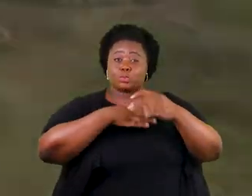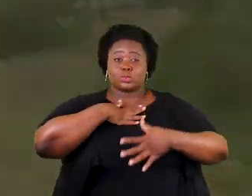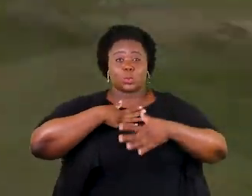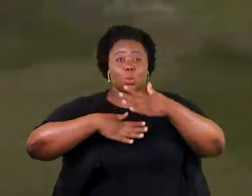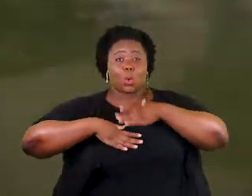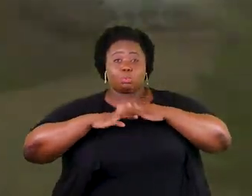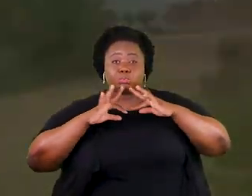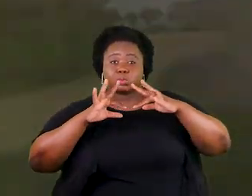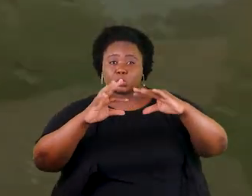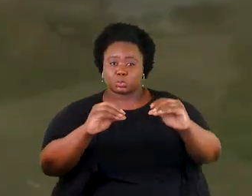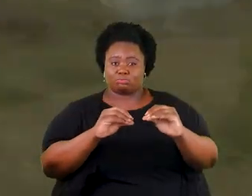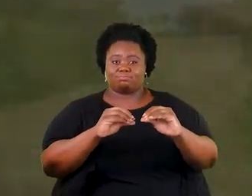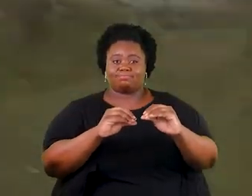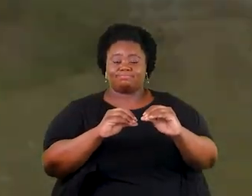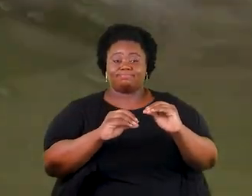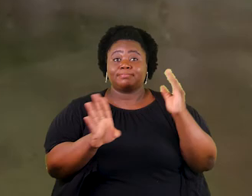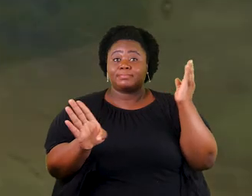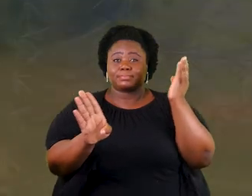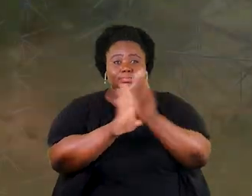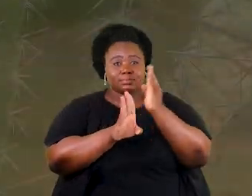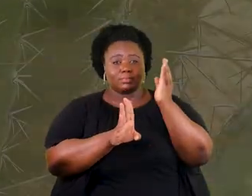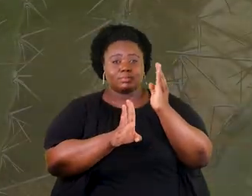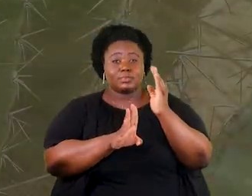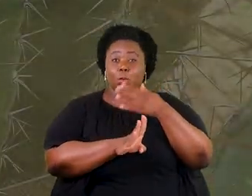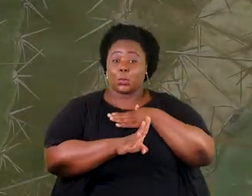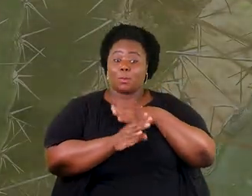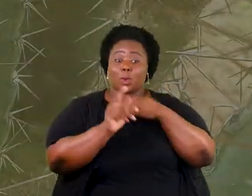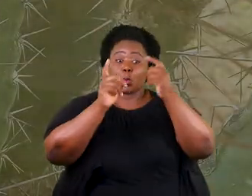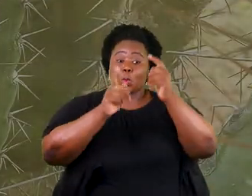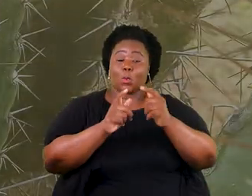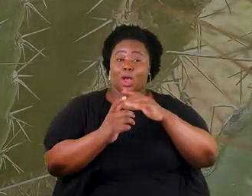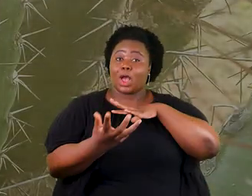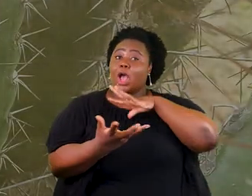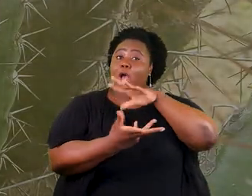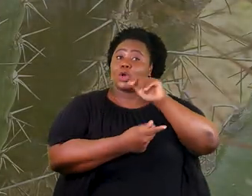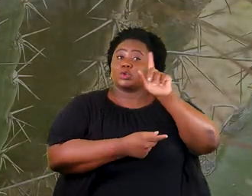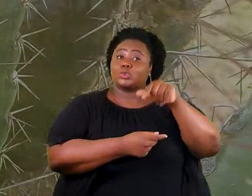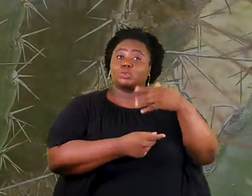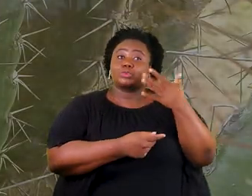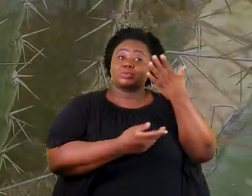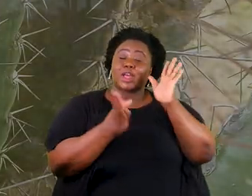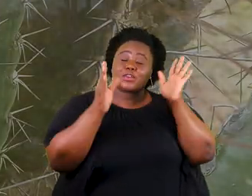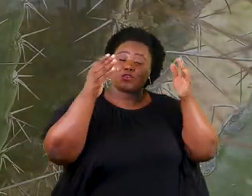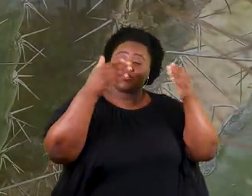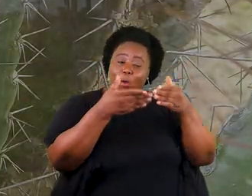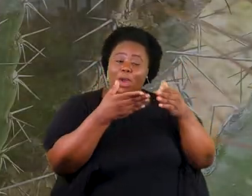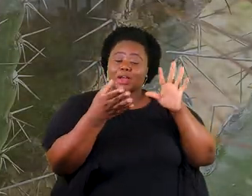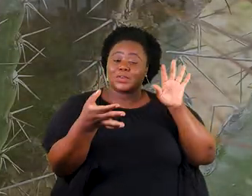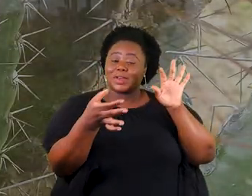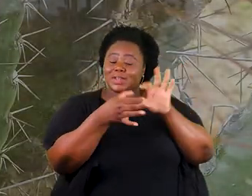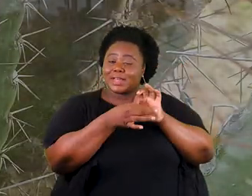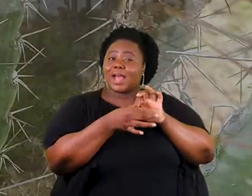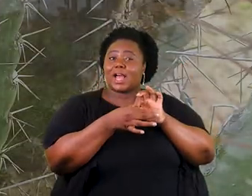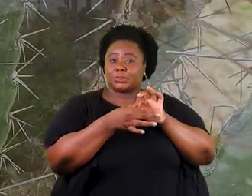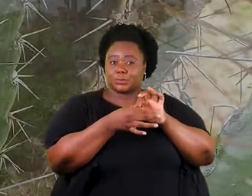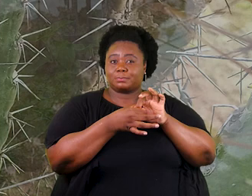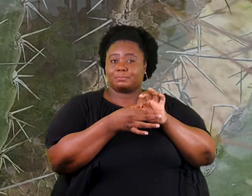Descobri que é o meu lugar no mundo está diretamente interligado na defesa das infâncias